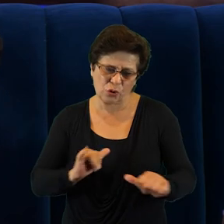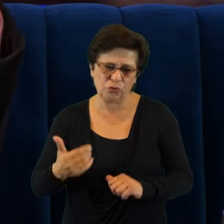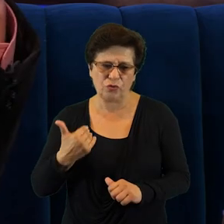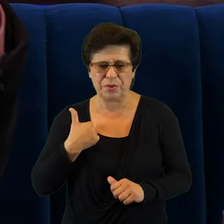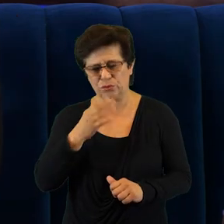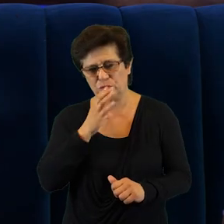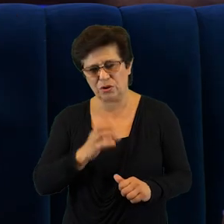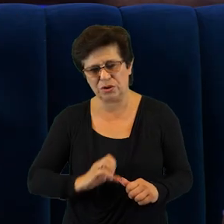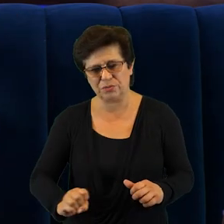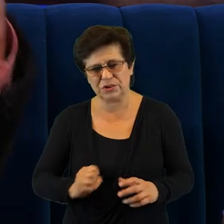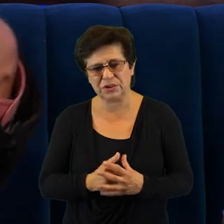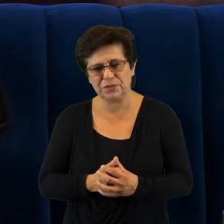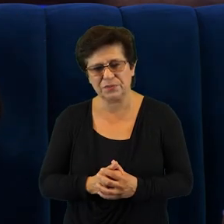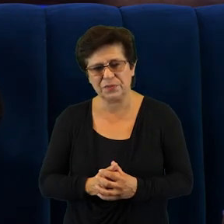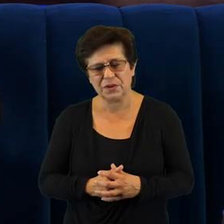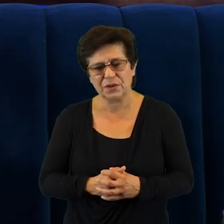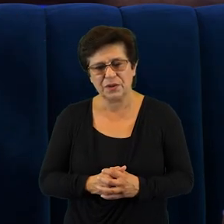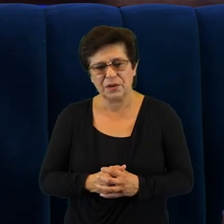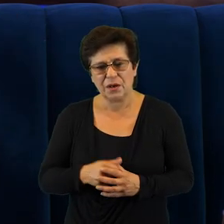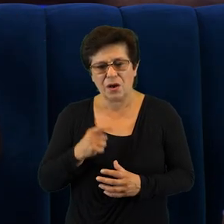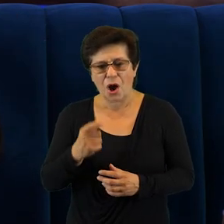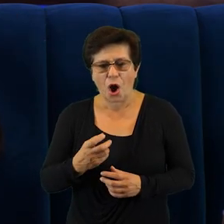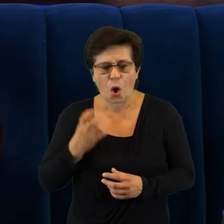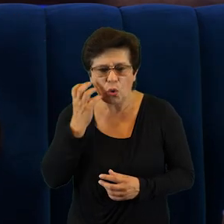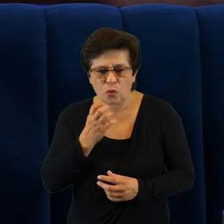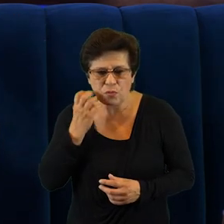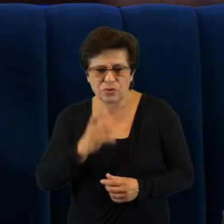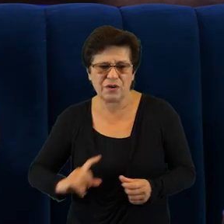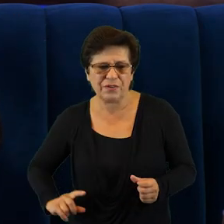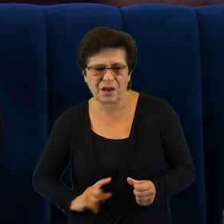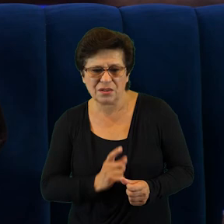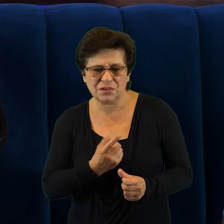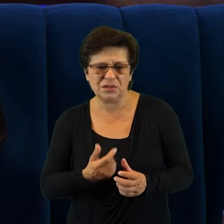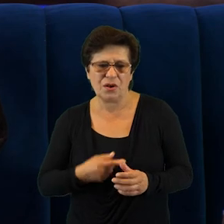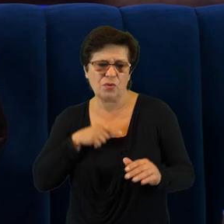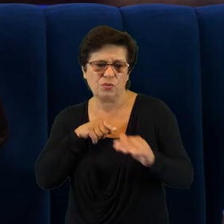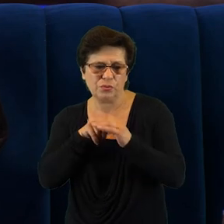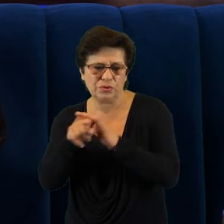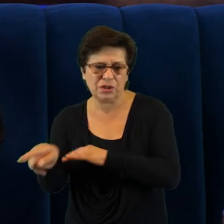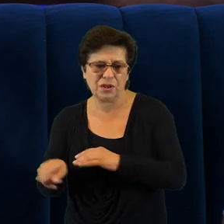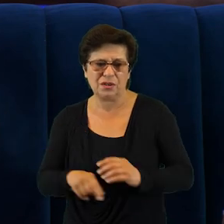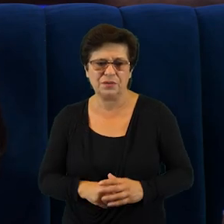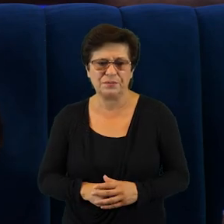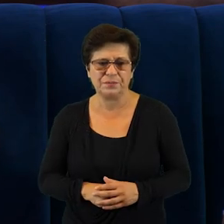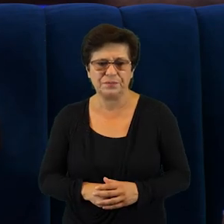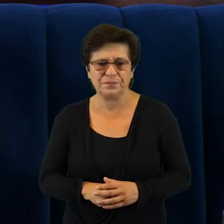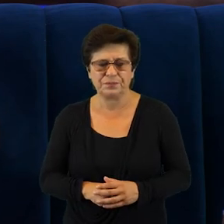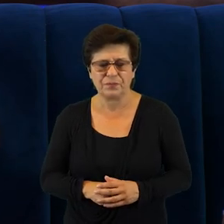Już wcześniej, który przez Rumunię, Francję, kiedy Francja właściwie już padła.